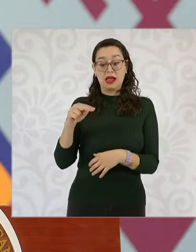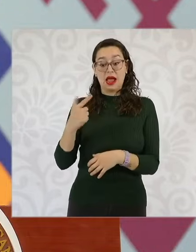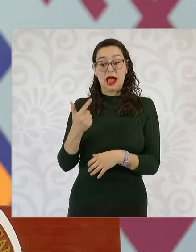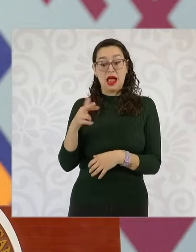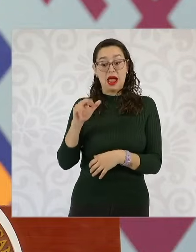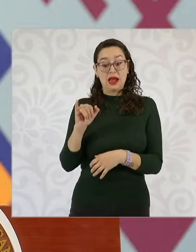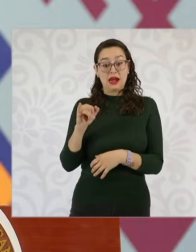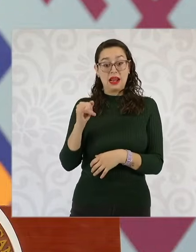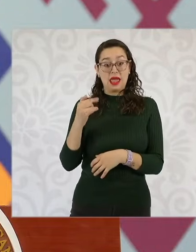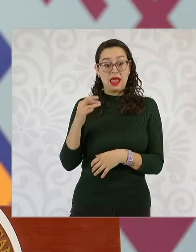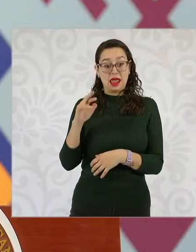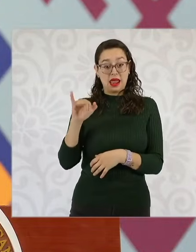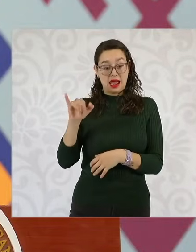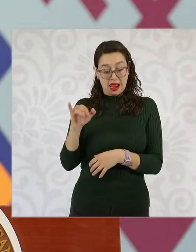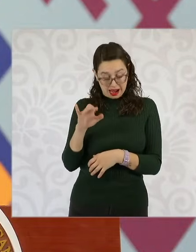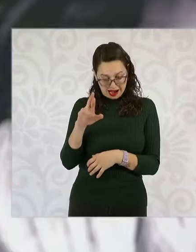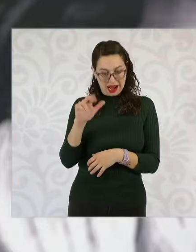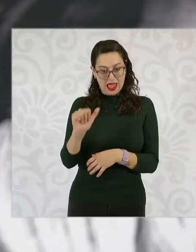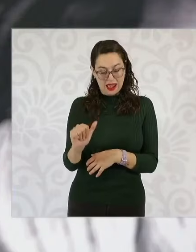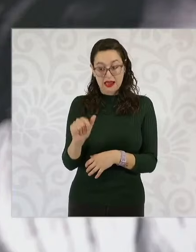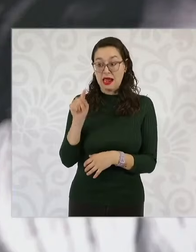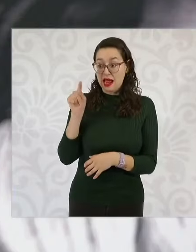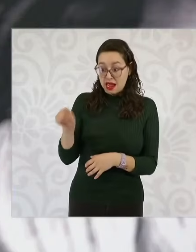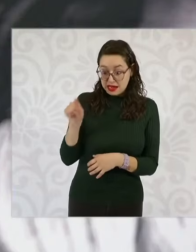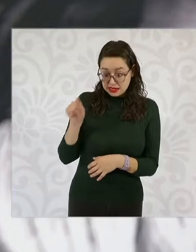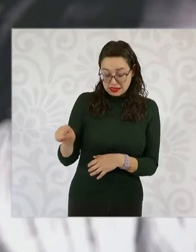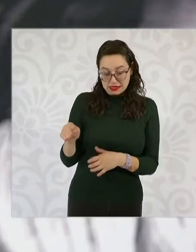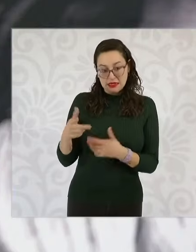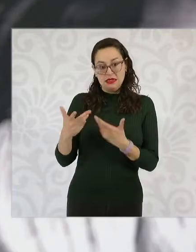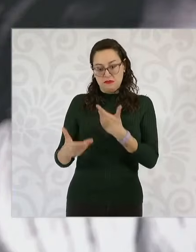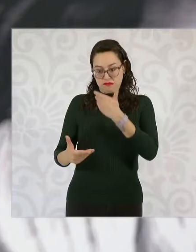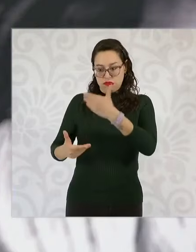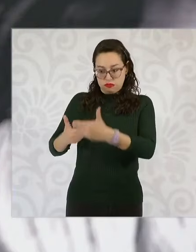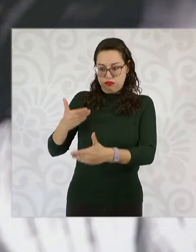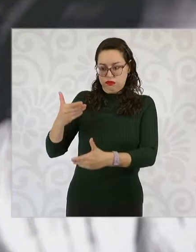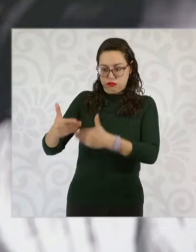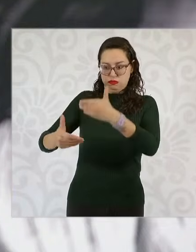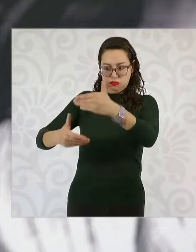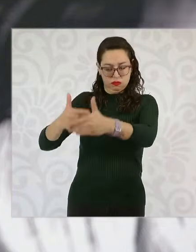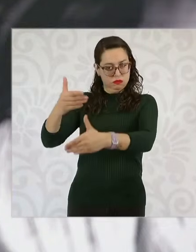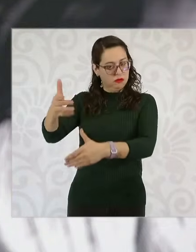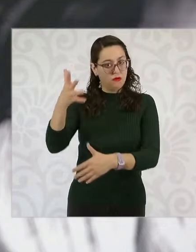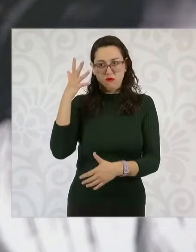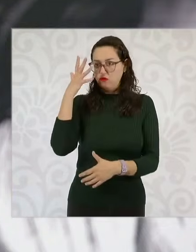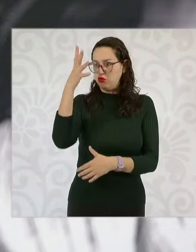las refinacion la refinación del futuro que son las refinarías petroquímicas reactivaremos los